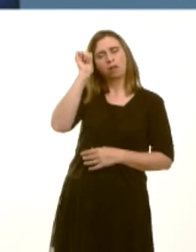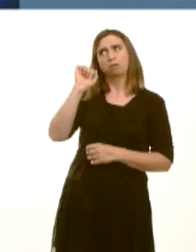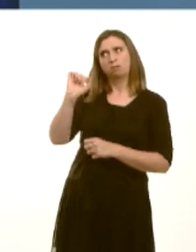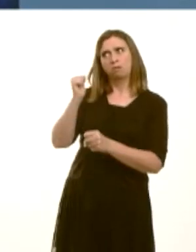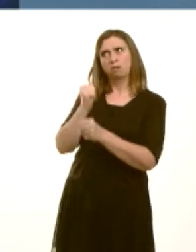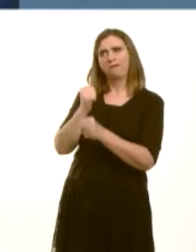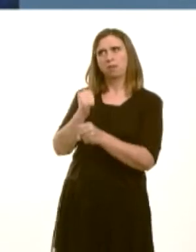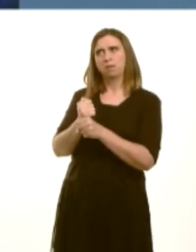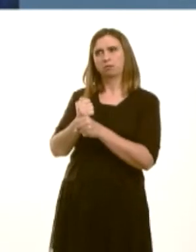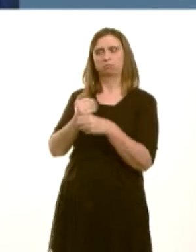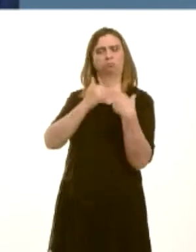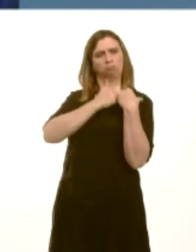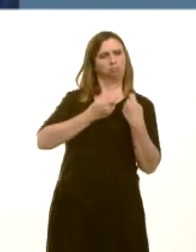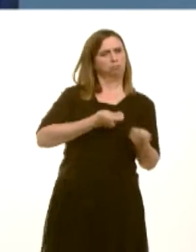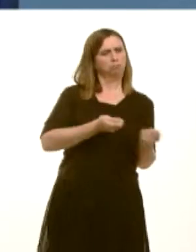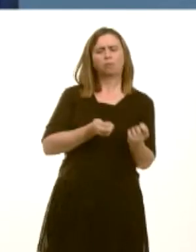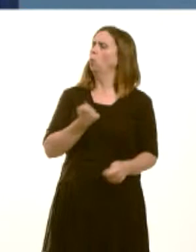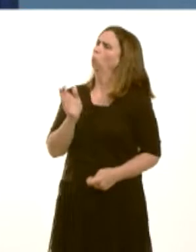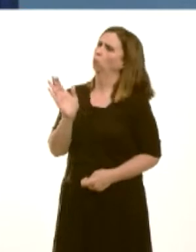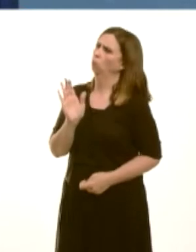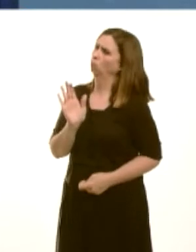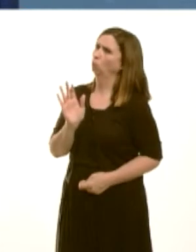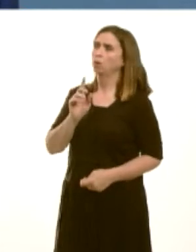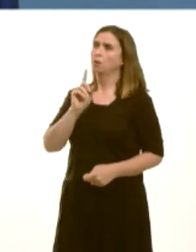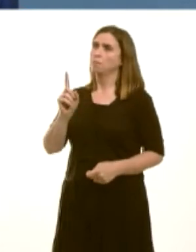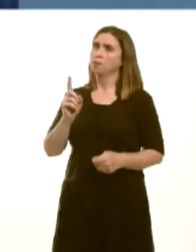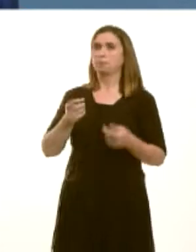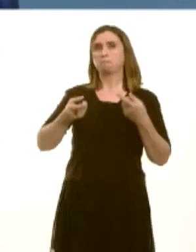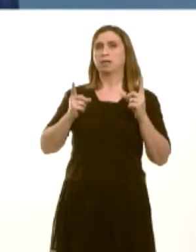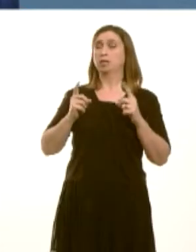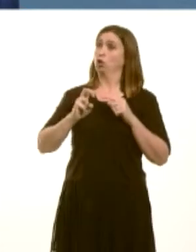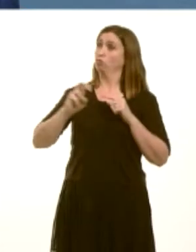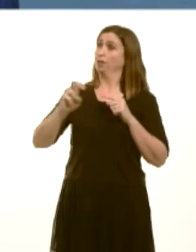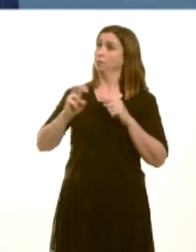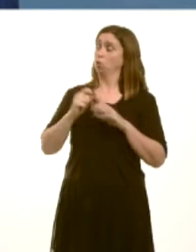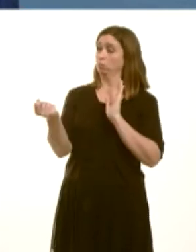dros drafnidiaeth mewn llythyr ataf i ym mis Hydref y llynedd y byddai hiín pwyso ar Network